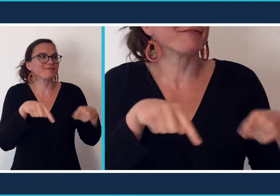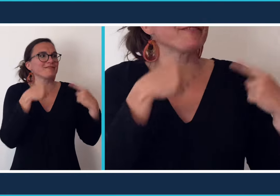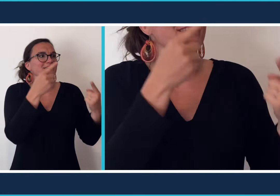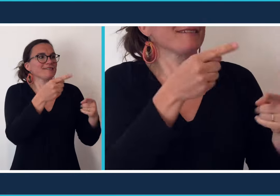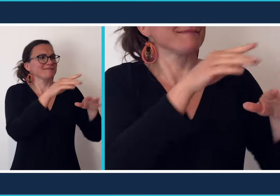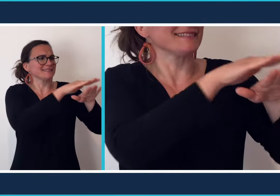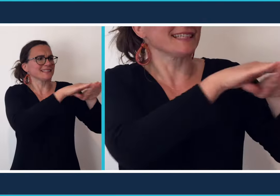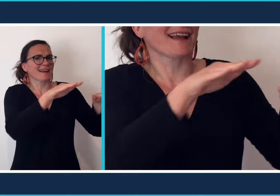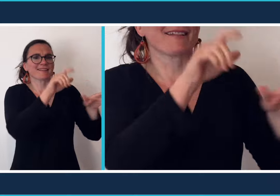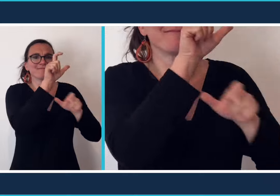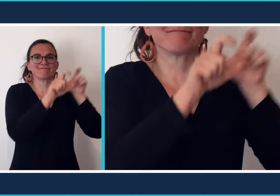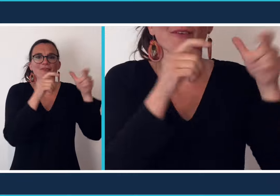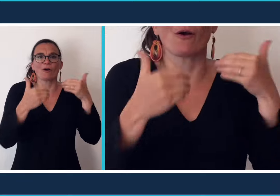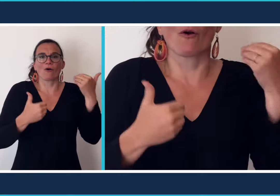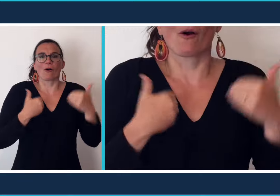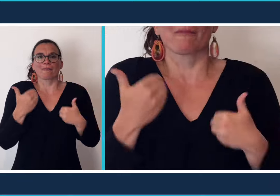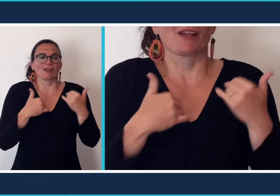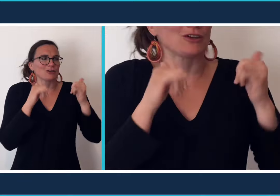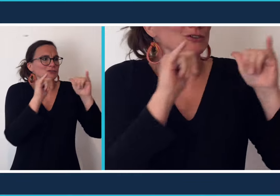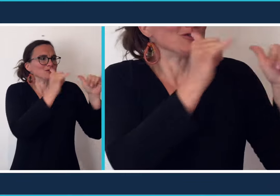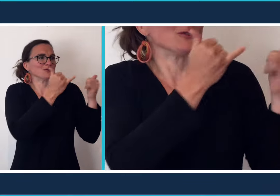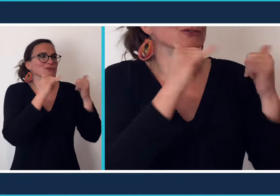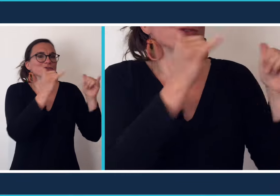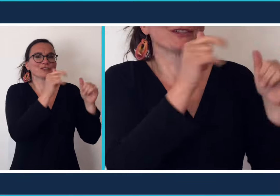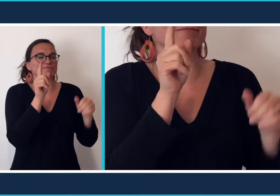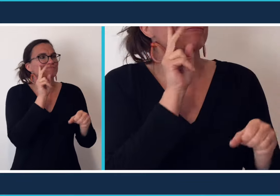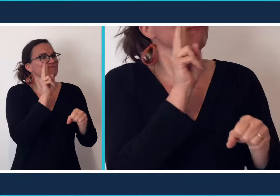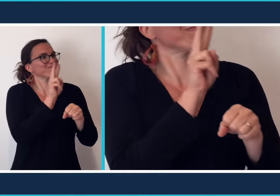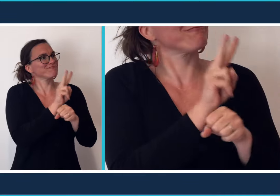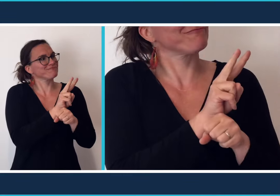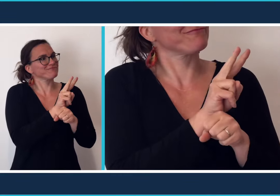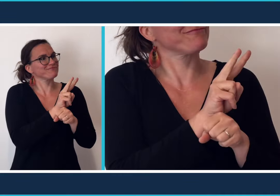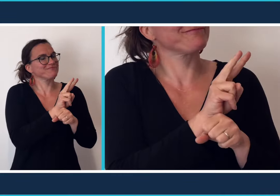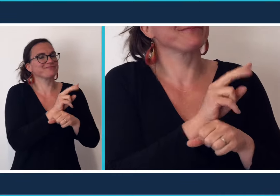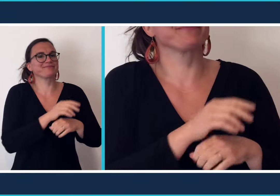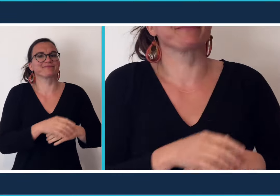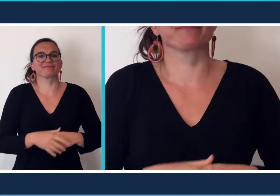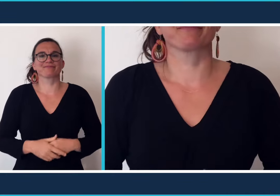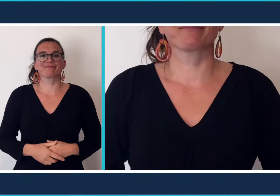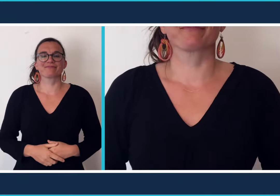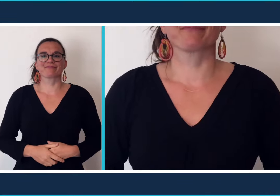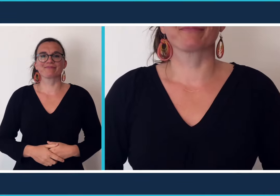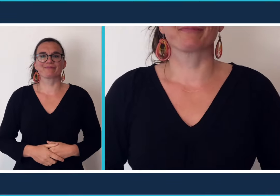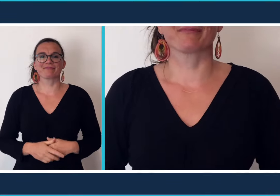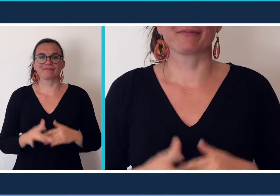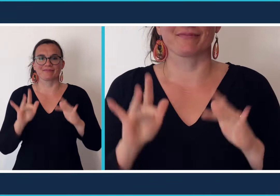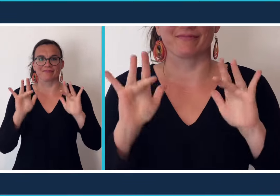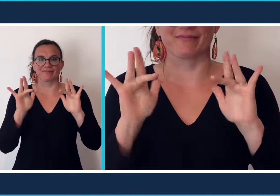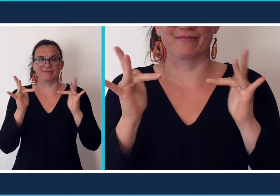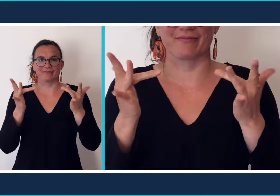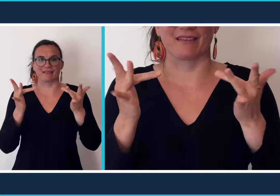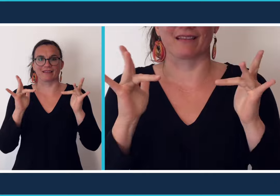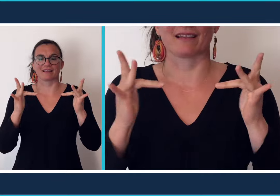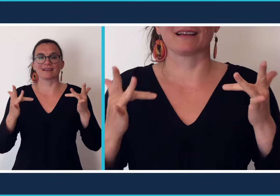voir des comédiens jouer sur scène